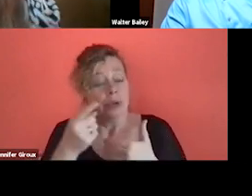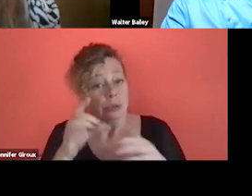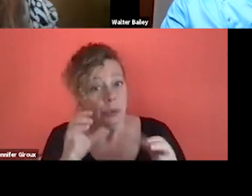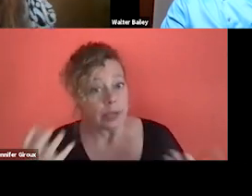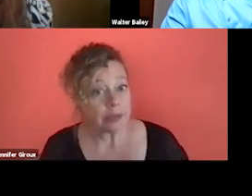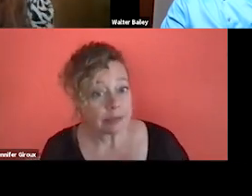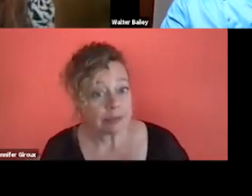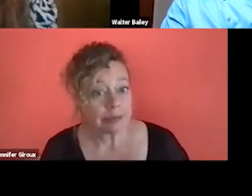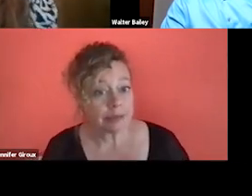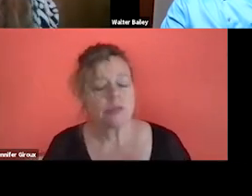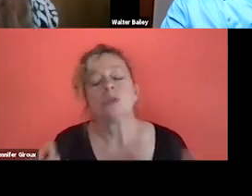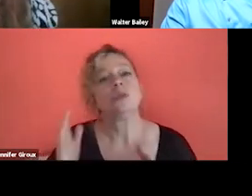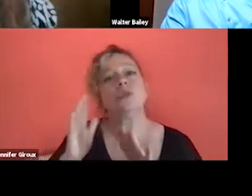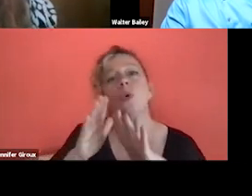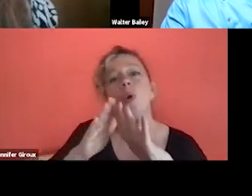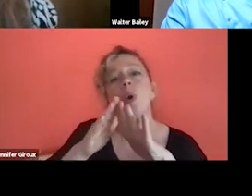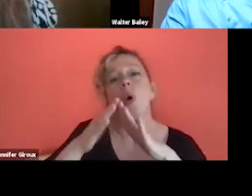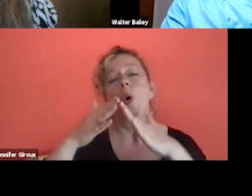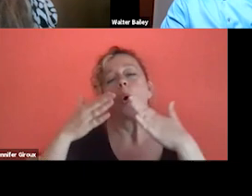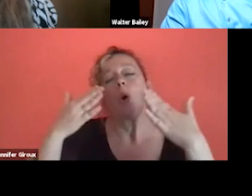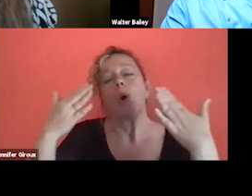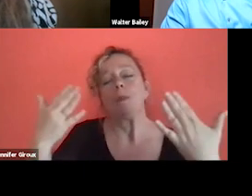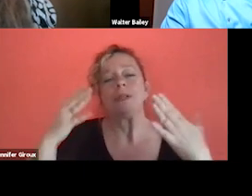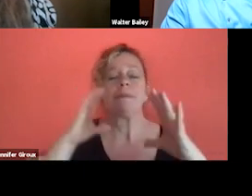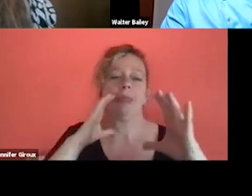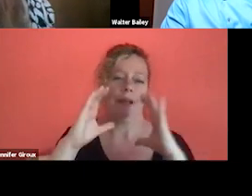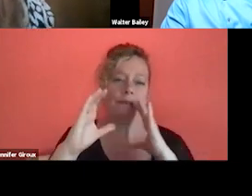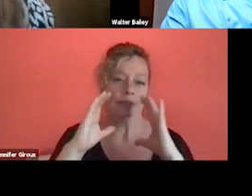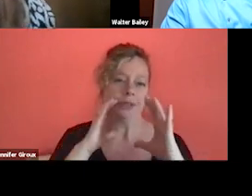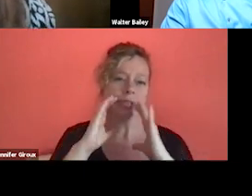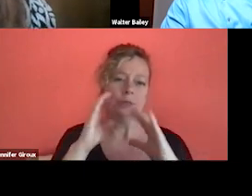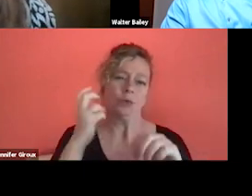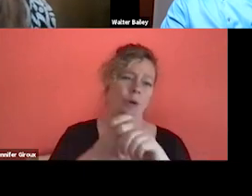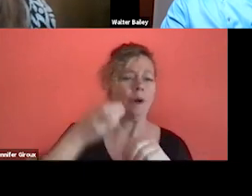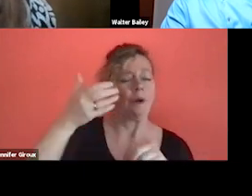Así que se abre una puerta a esas conversaciones que antes eran más difíciles.